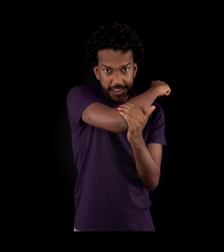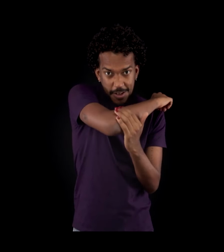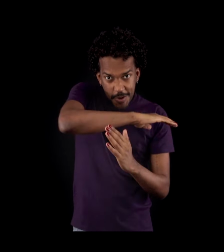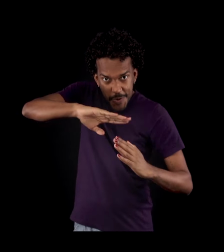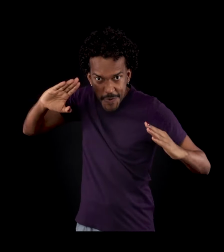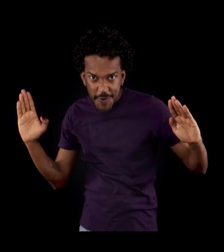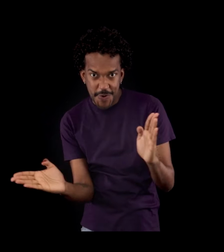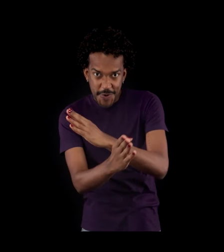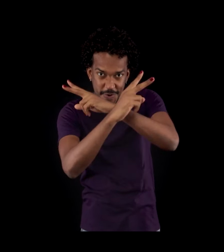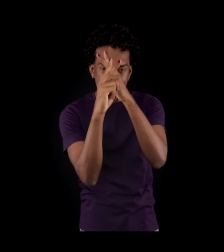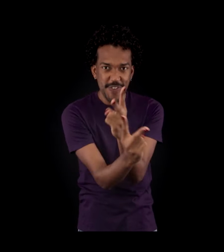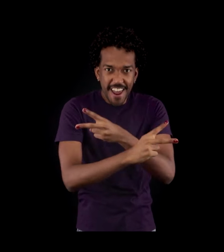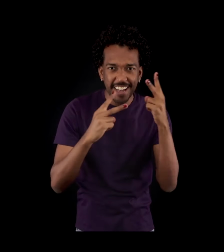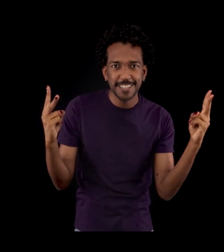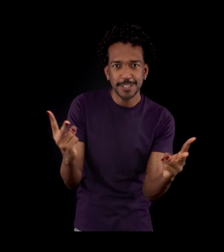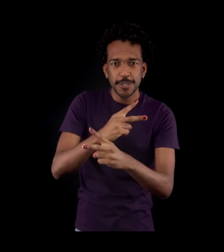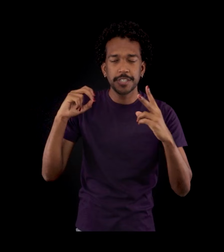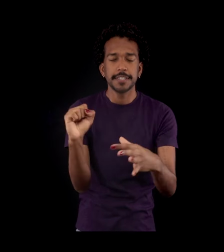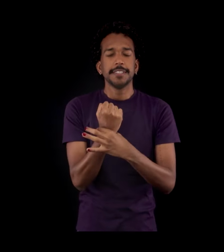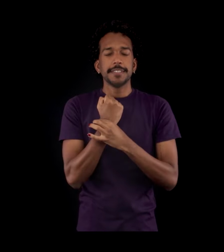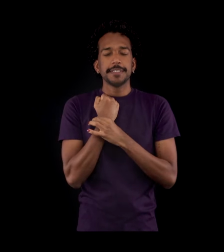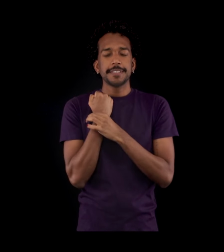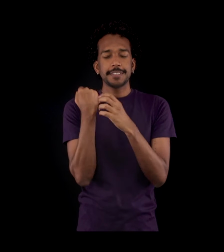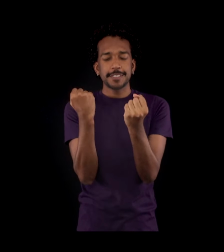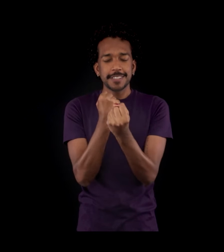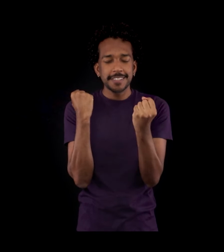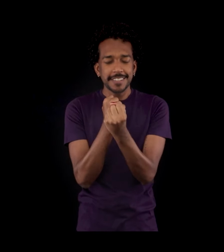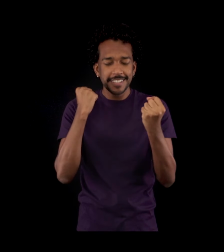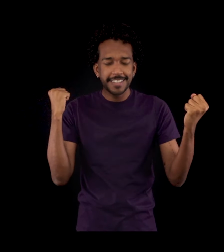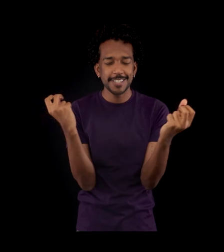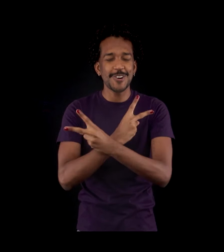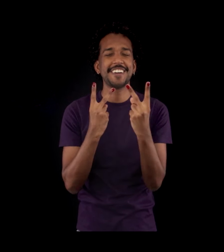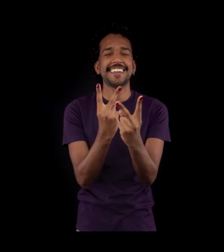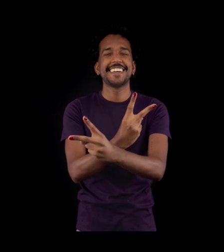No vento seguro de Oyá